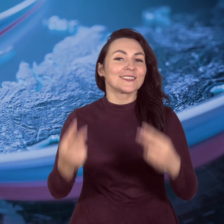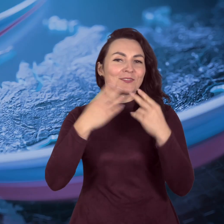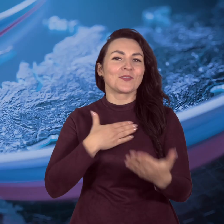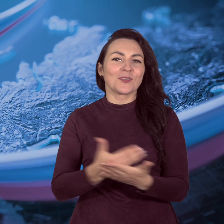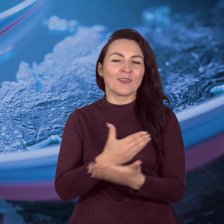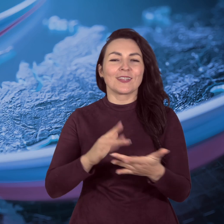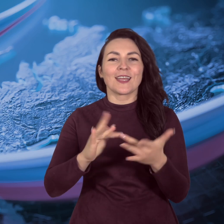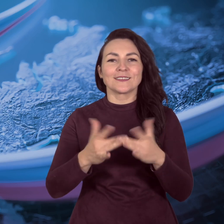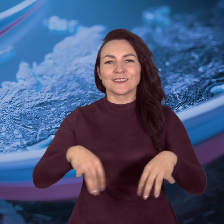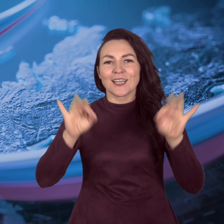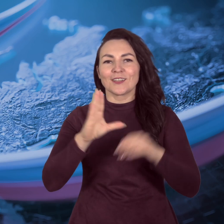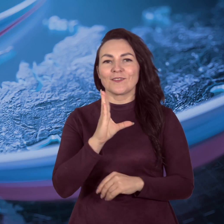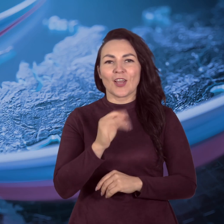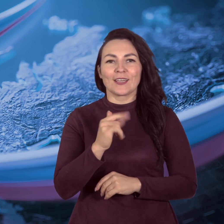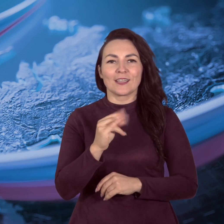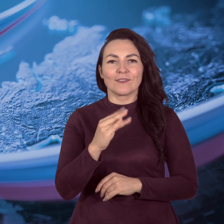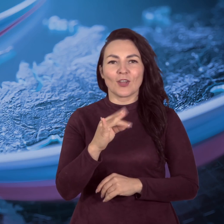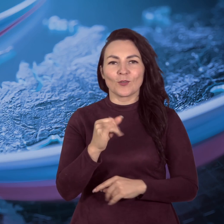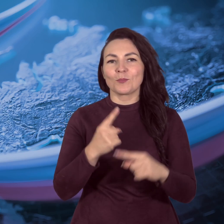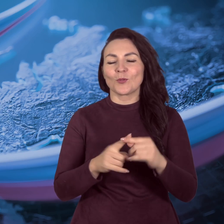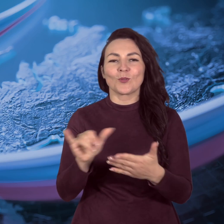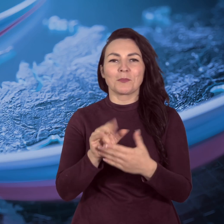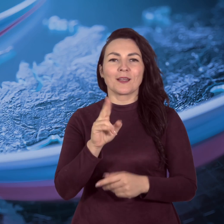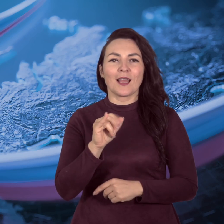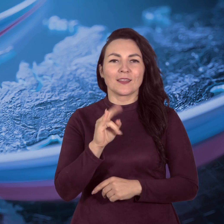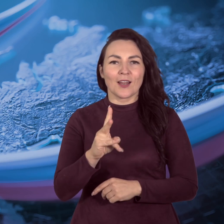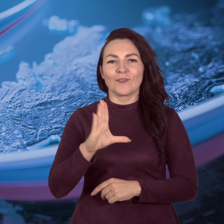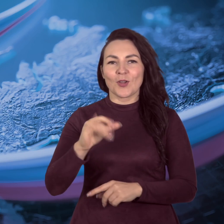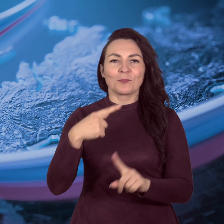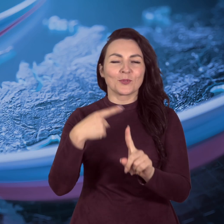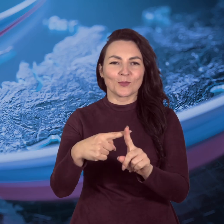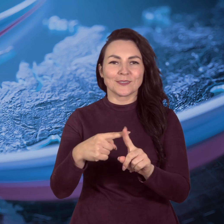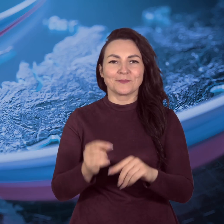Следите за нашими новостями на сайте VOGINFO.ru и на YouTube канале ВОГ плюс.